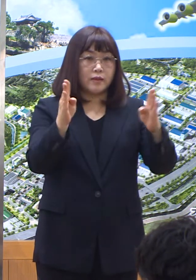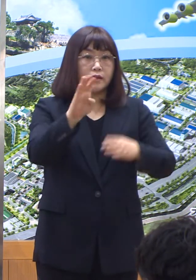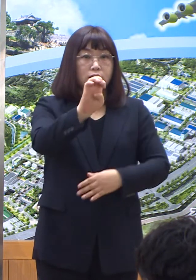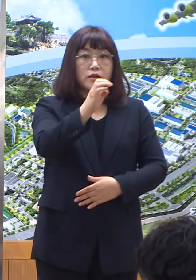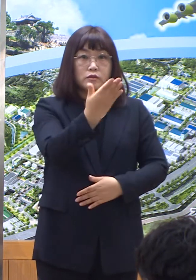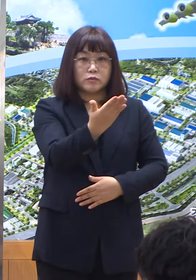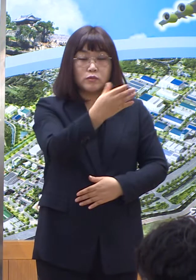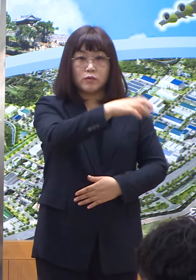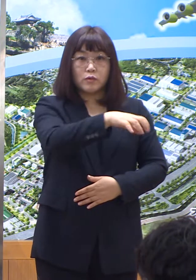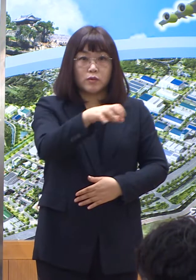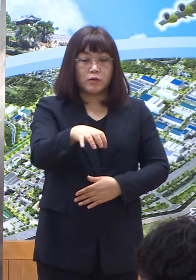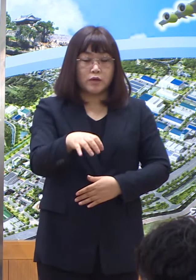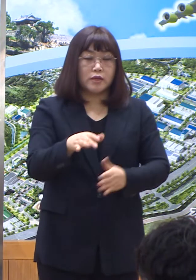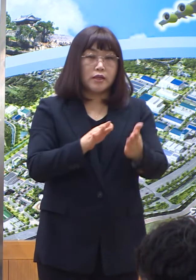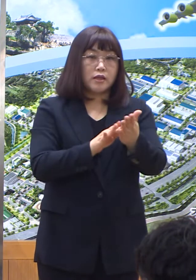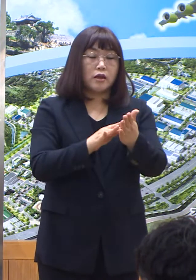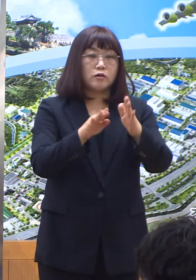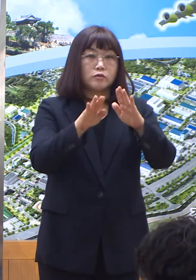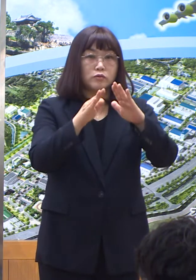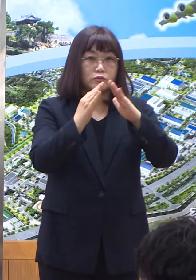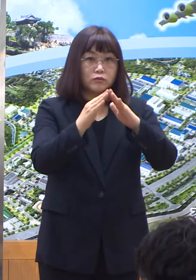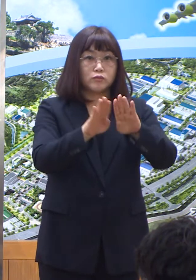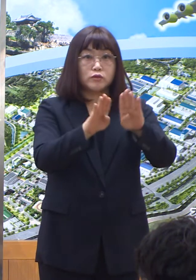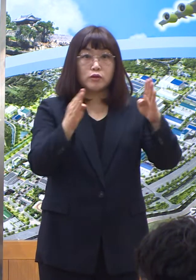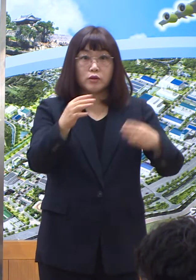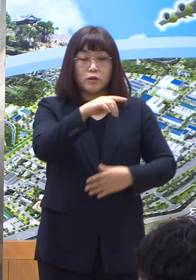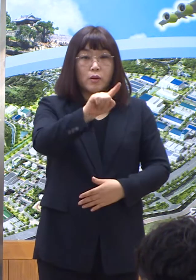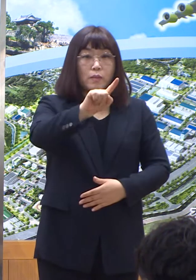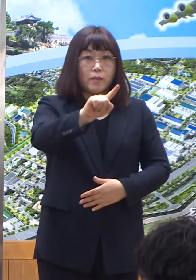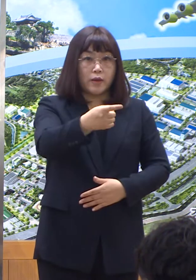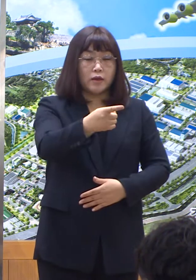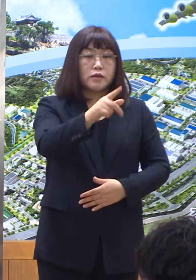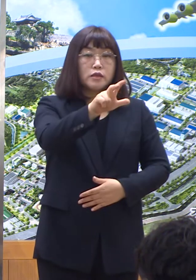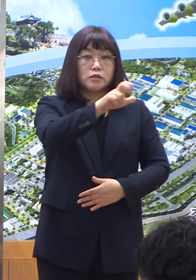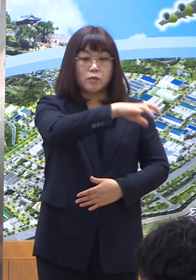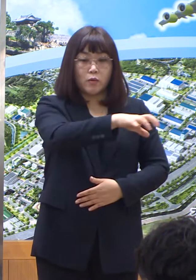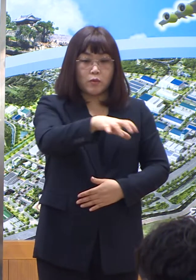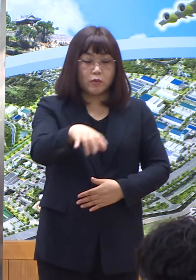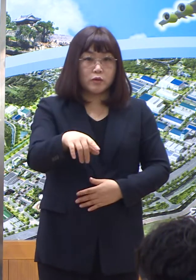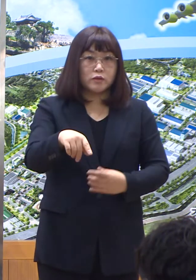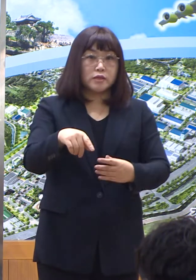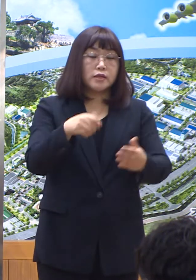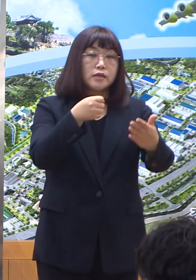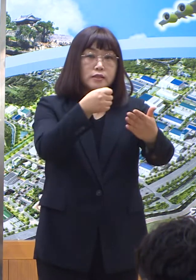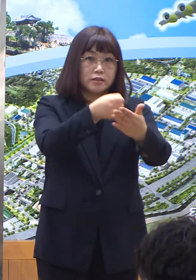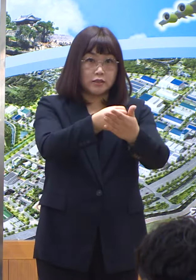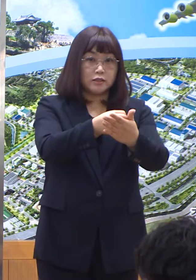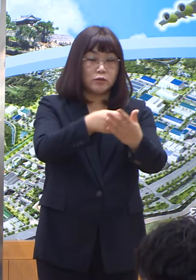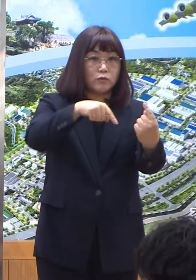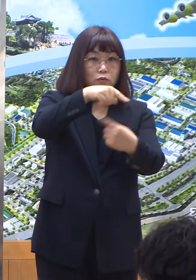문 여는 약국 125개소를 지정·운영하여 의료공백을 최소화하겠습니다.